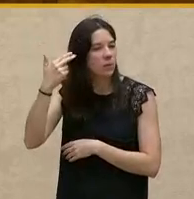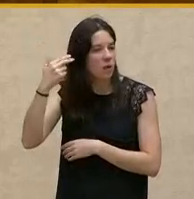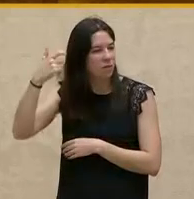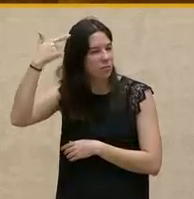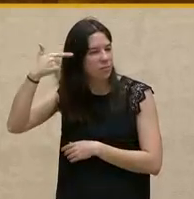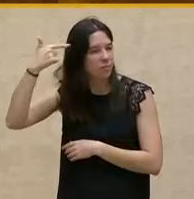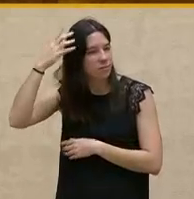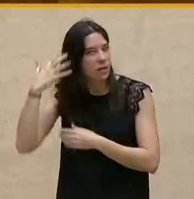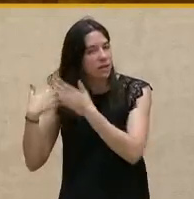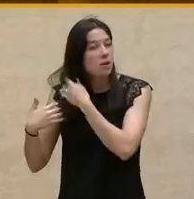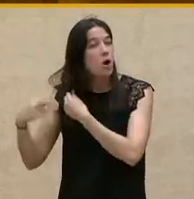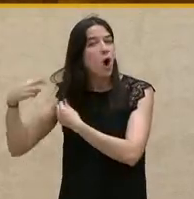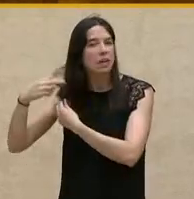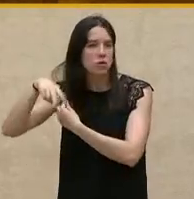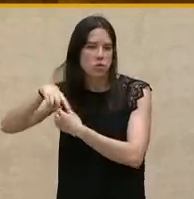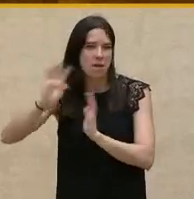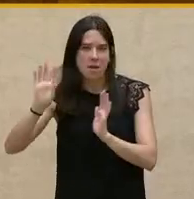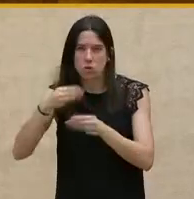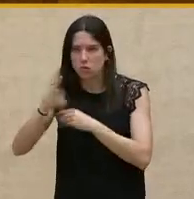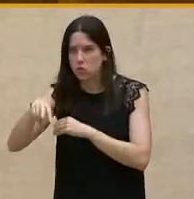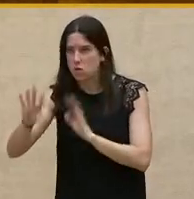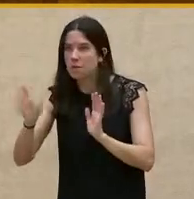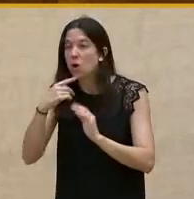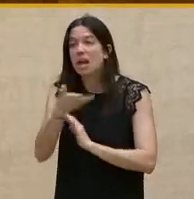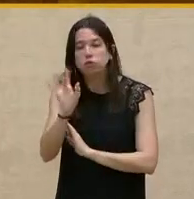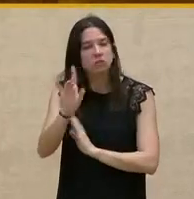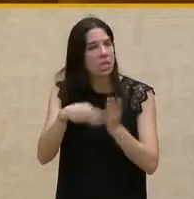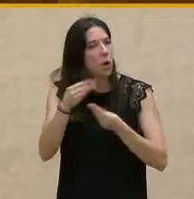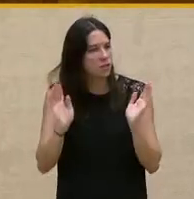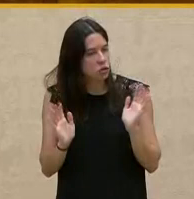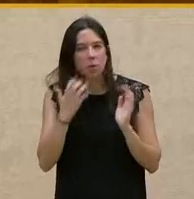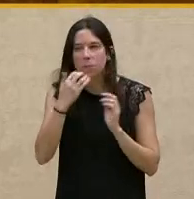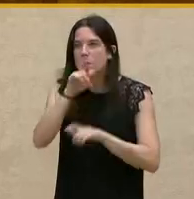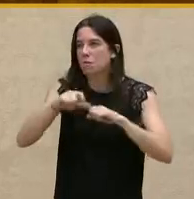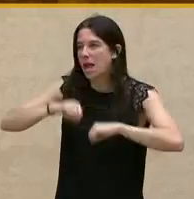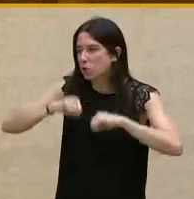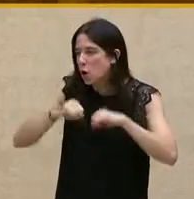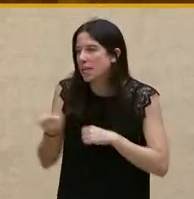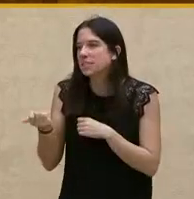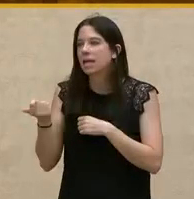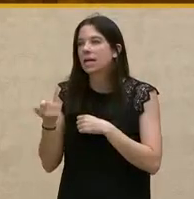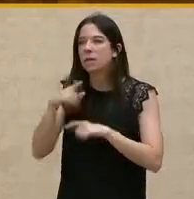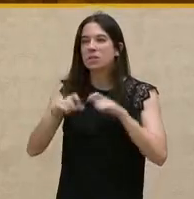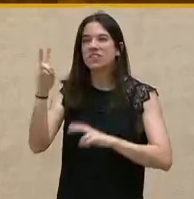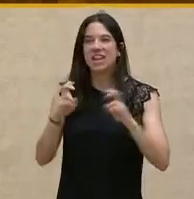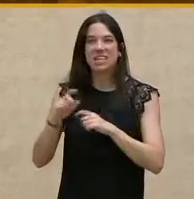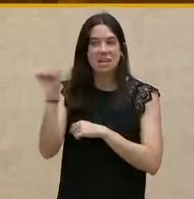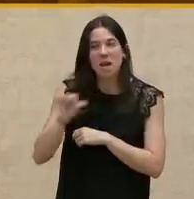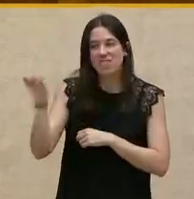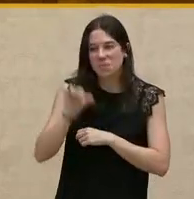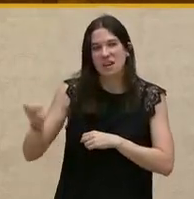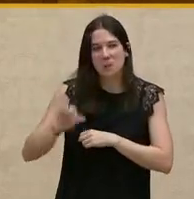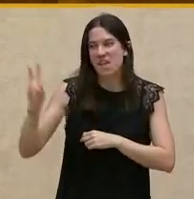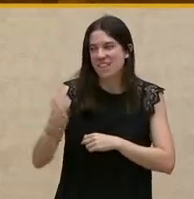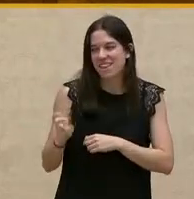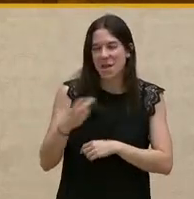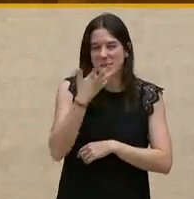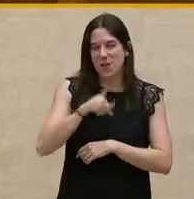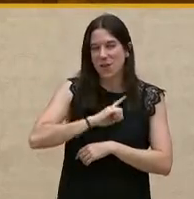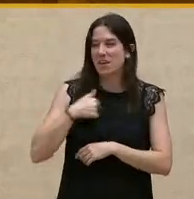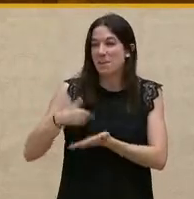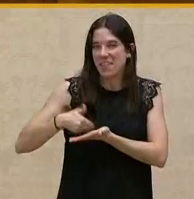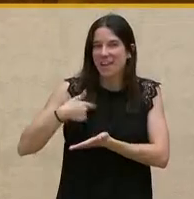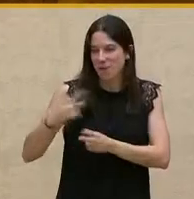nunca lo he hecho, pero las personas mayores pedían por mí. Estuve nueve años, luego tuve,